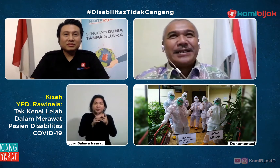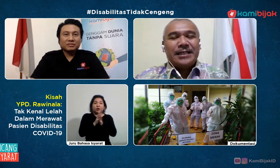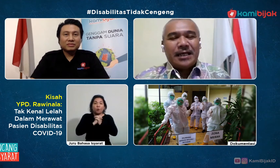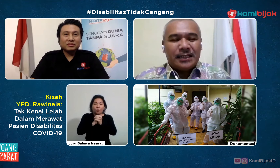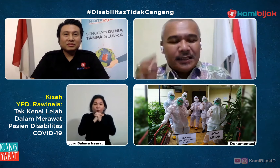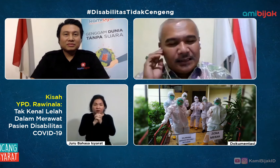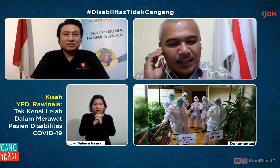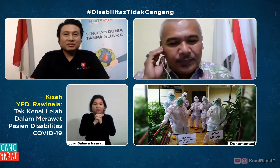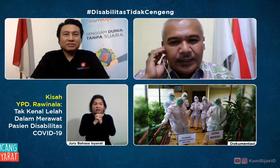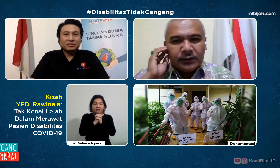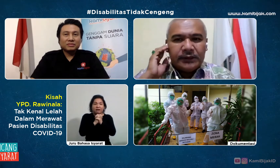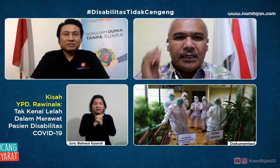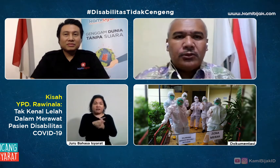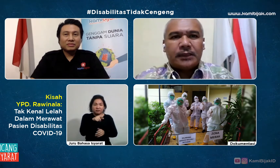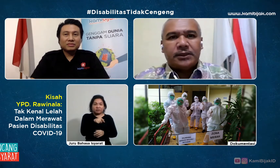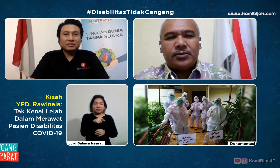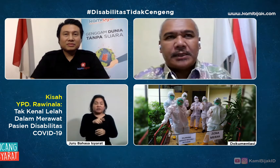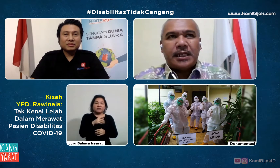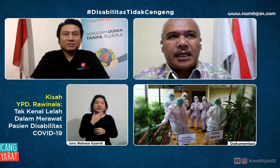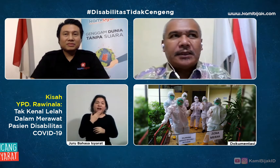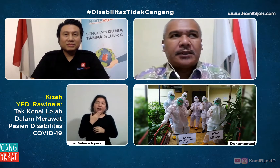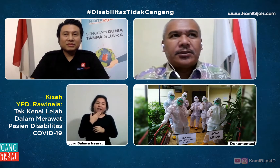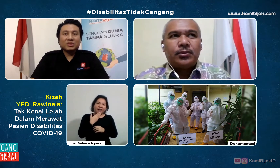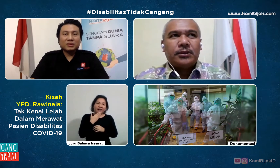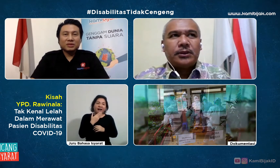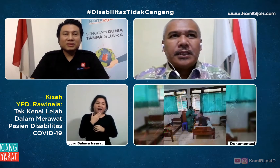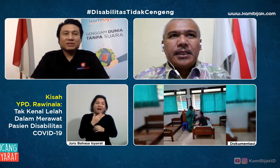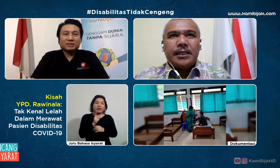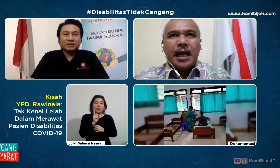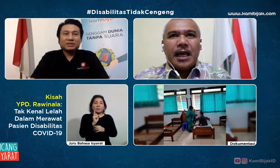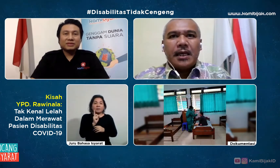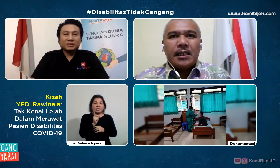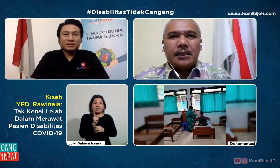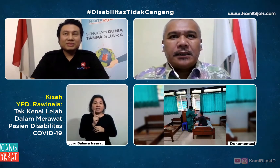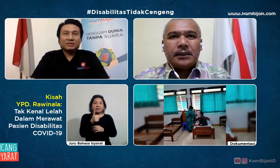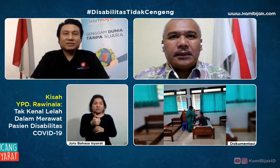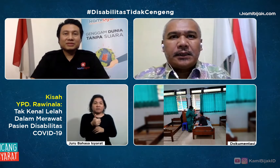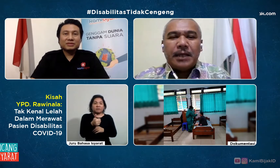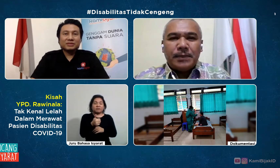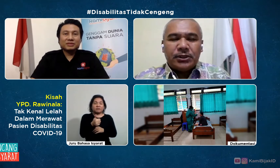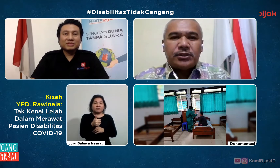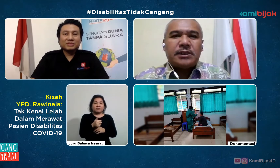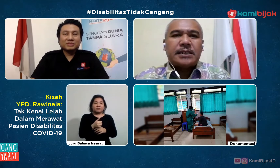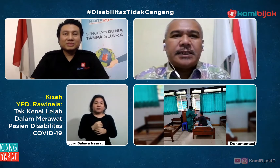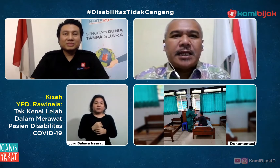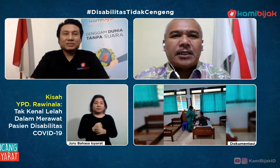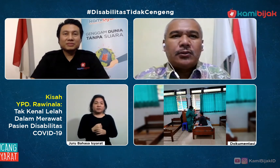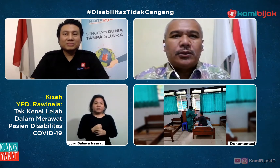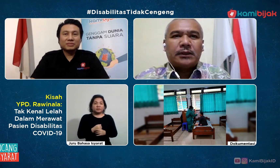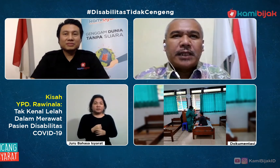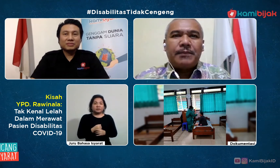yang paling sederhana yang berikutnya untuk antisipasi hal tersebut iya kita mensosialisasikan